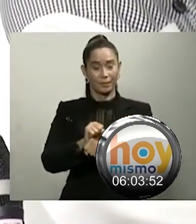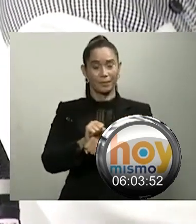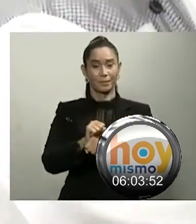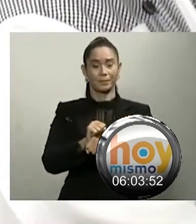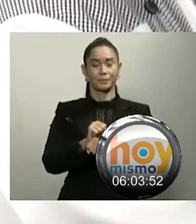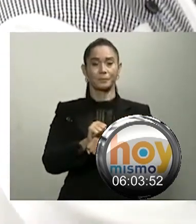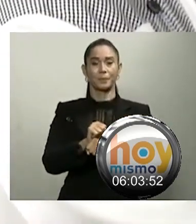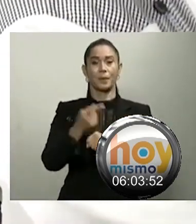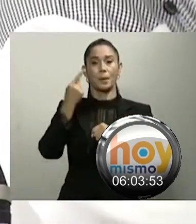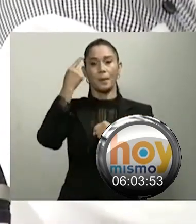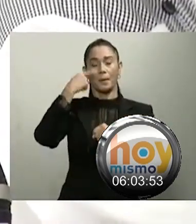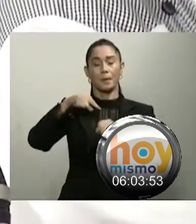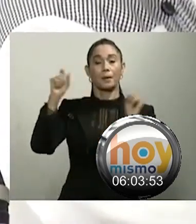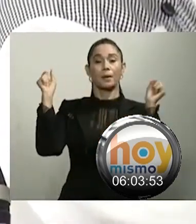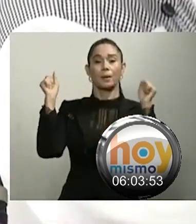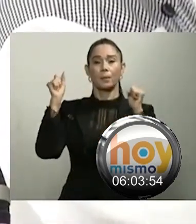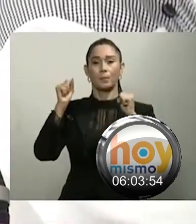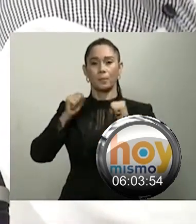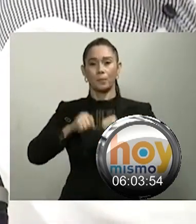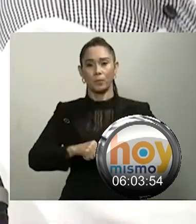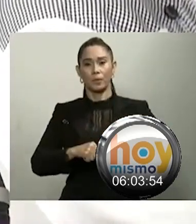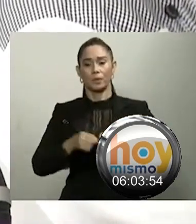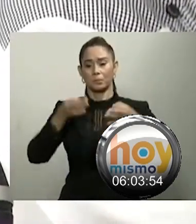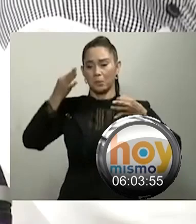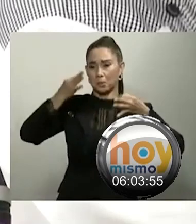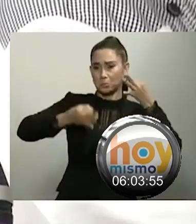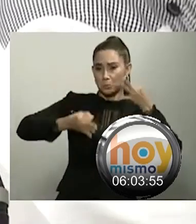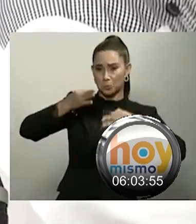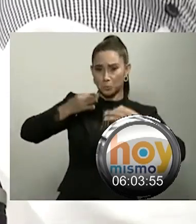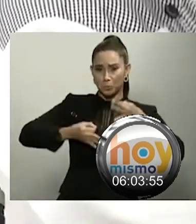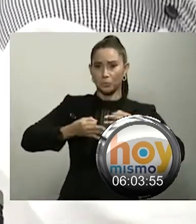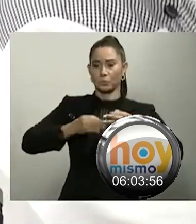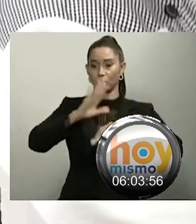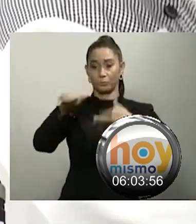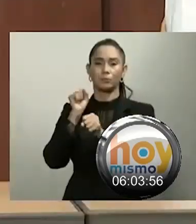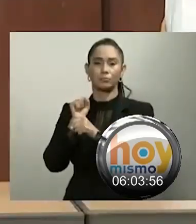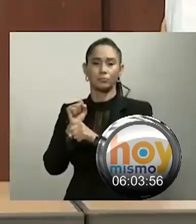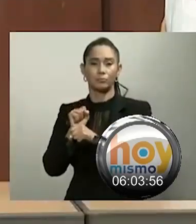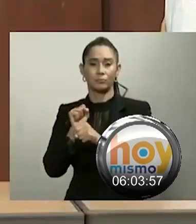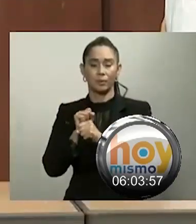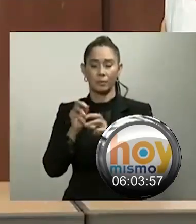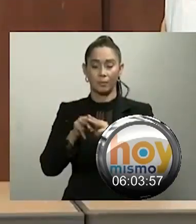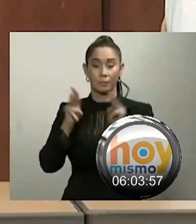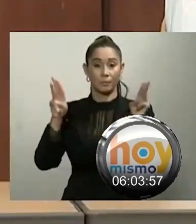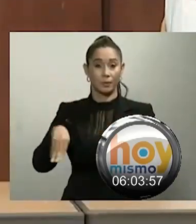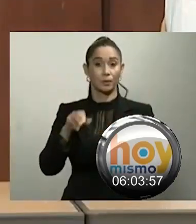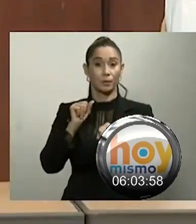qué son los empleadores los trabajadores que están representados por los sindicalistas y el